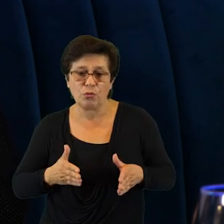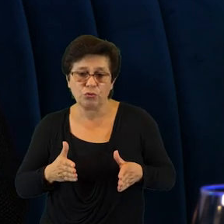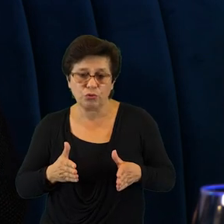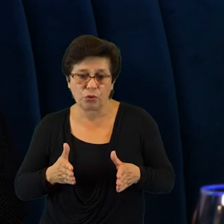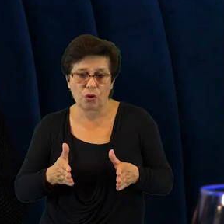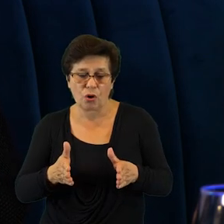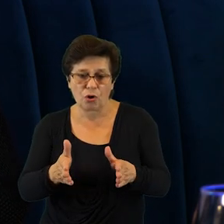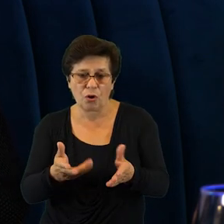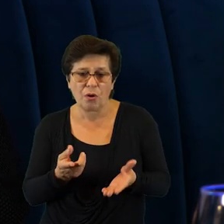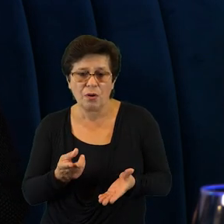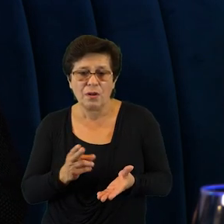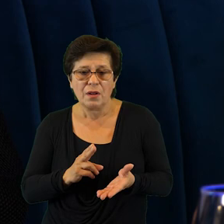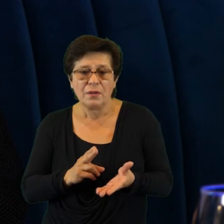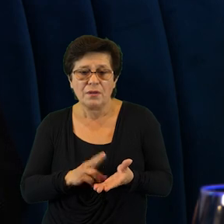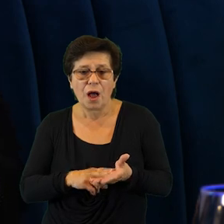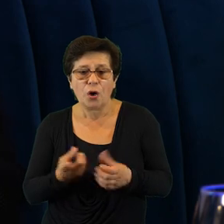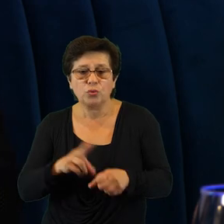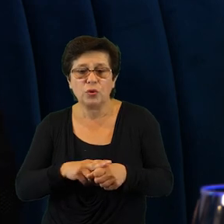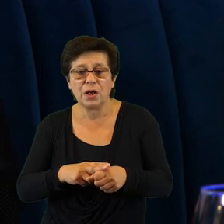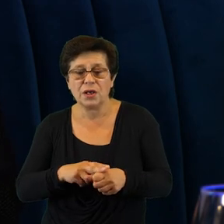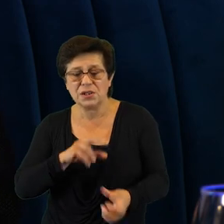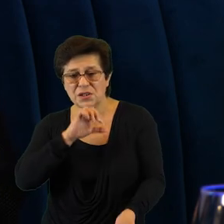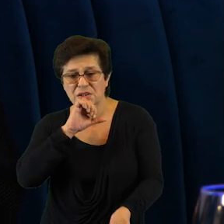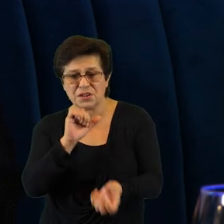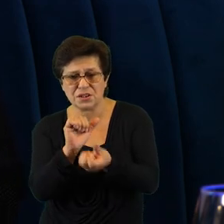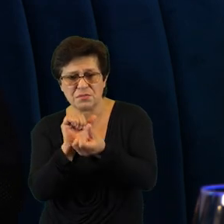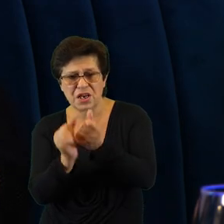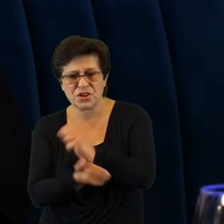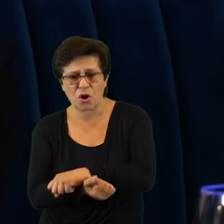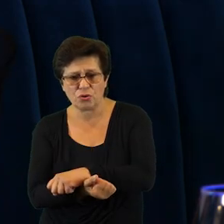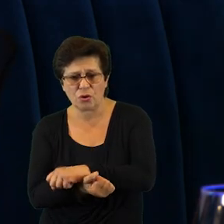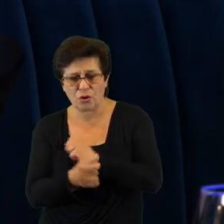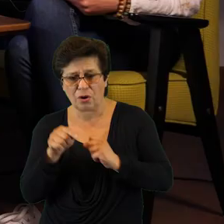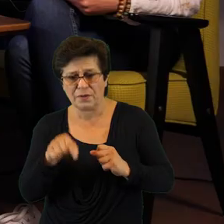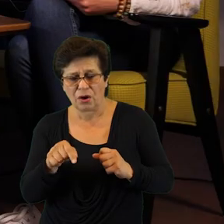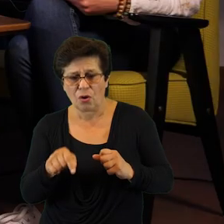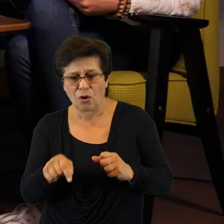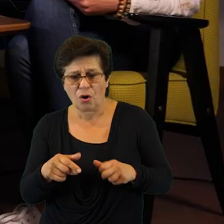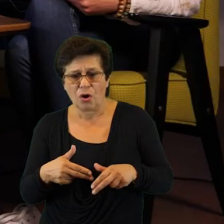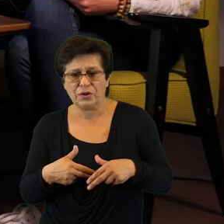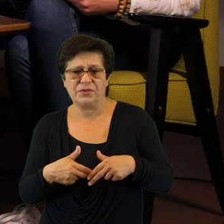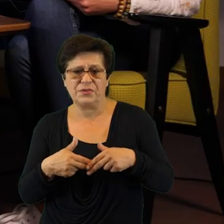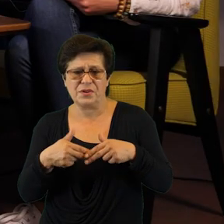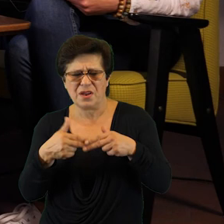na której zmieniono tego dnia zasady, ponieważ prowadzone były jakieś roboty